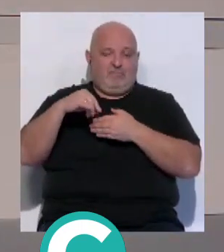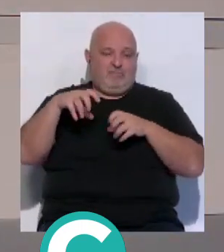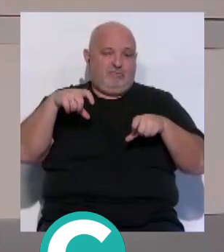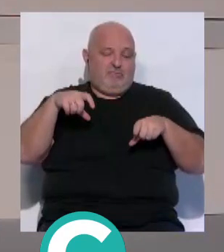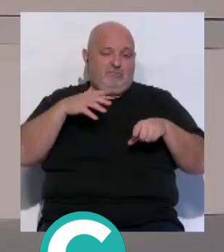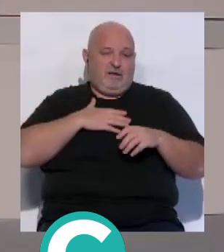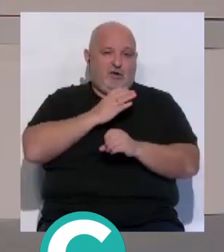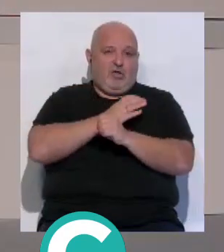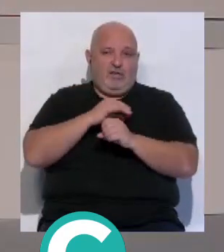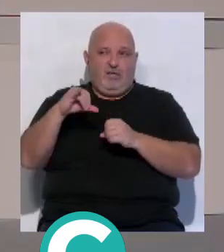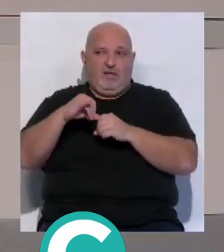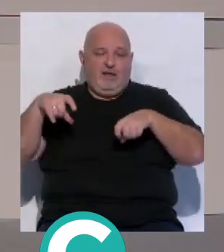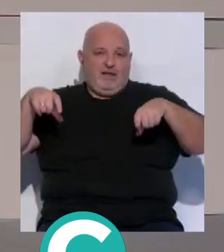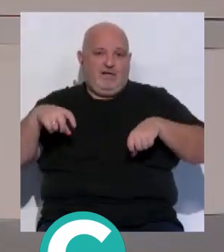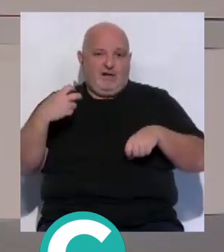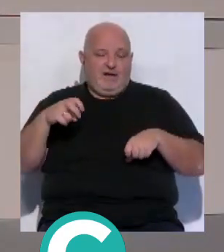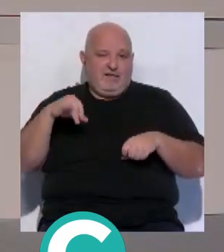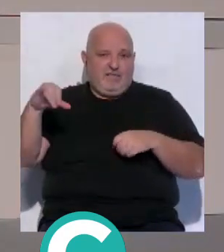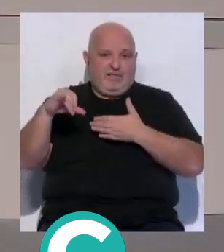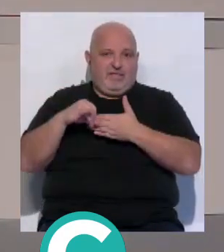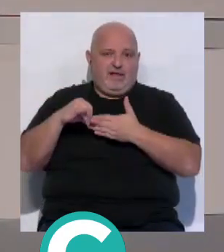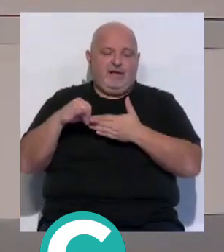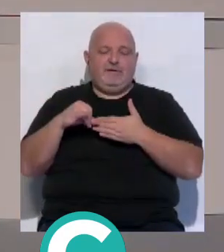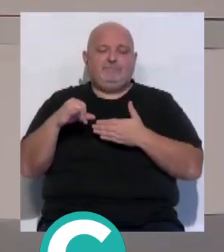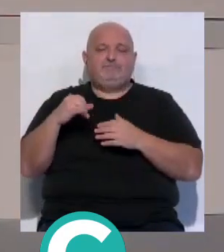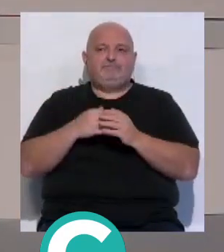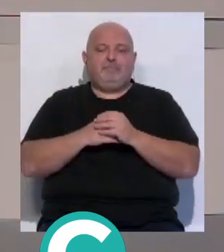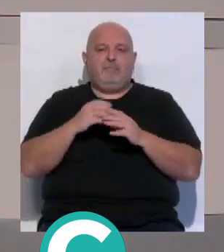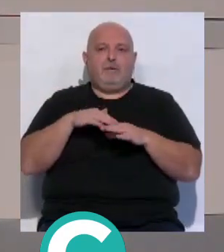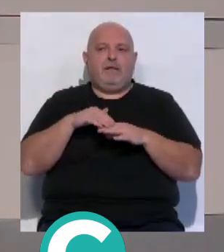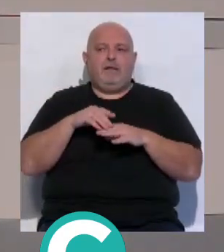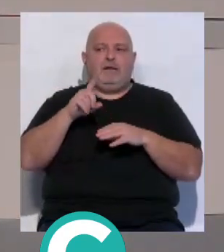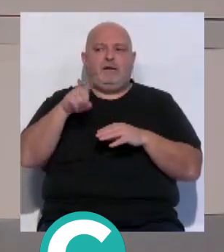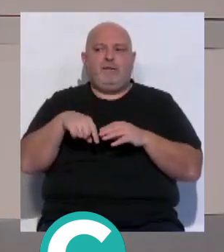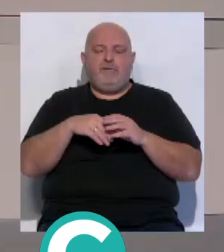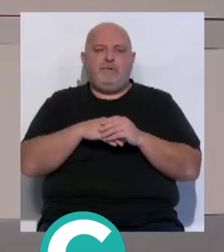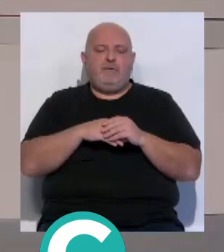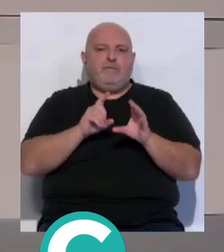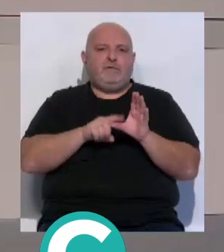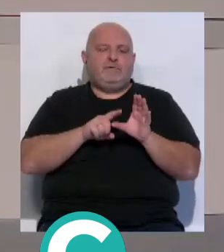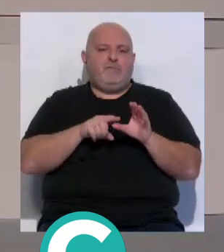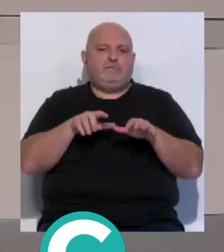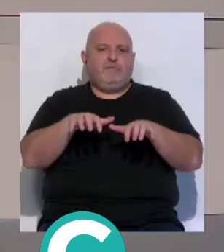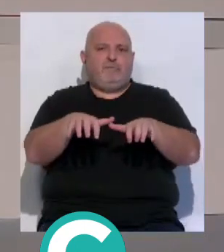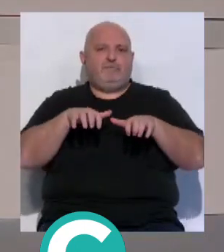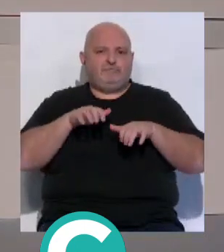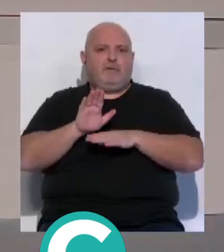hasta nuestra sede de onda Cádiz televisión para también participar en esa rueda de prensa porque